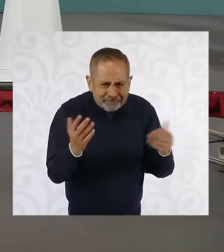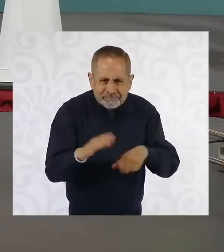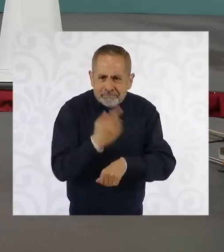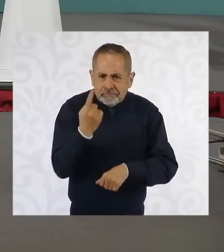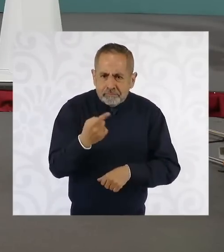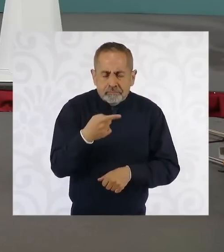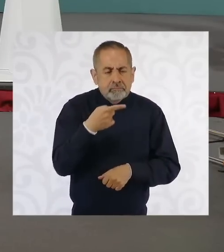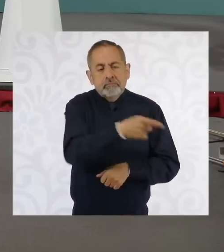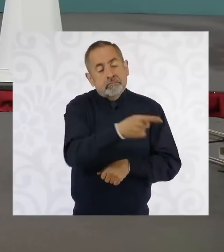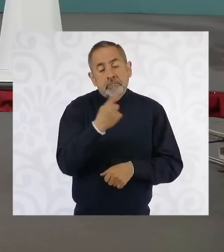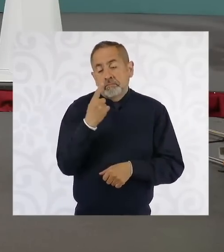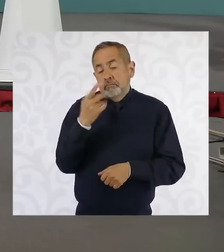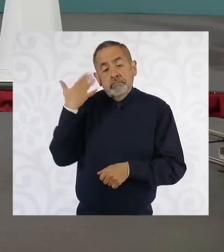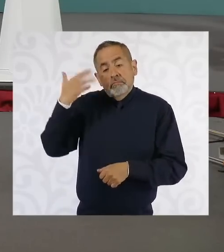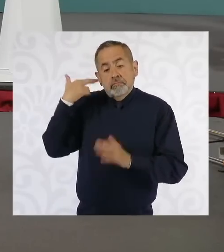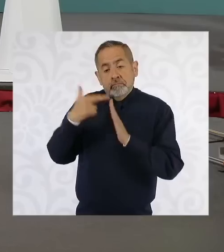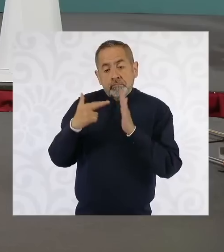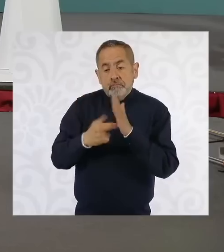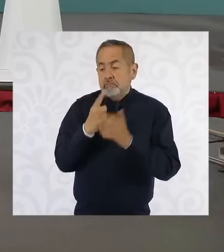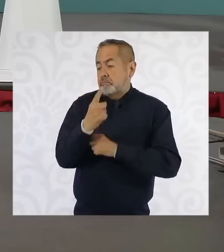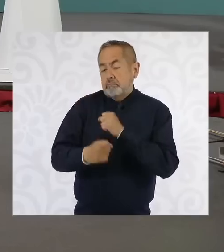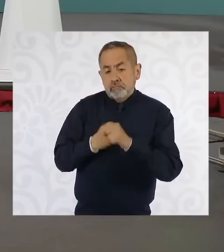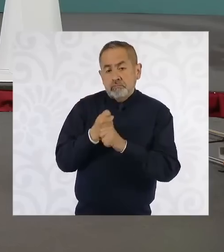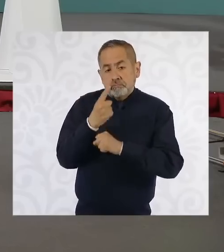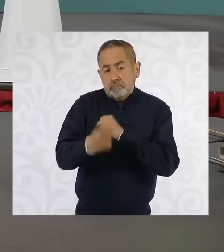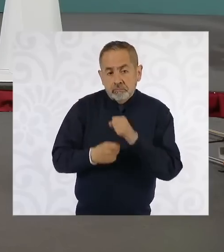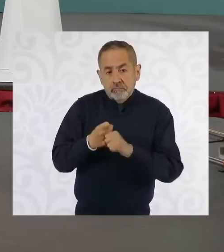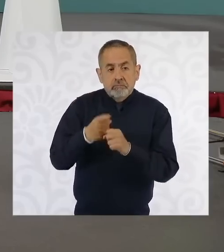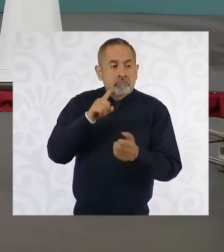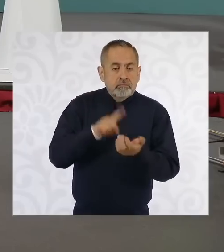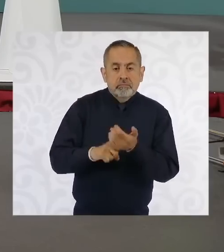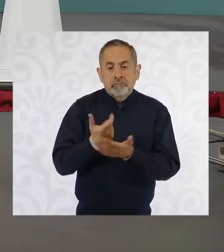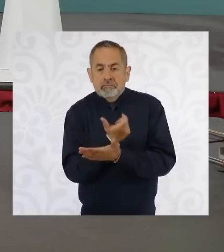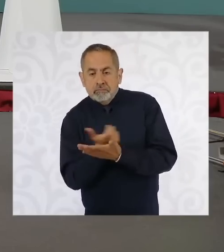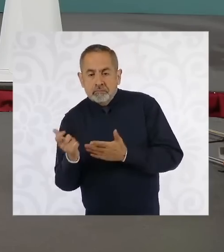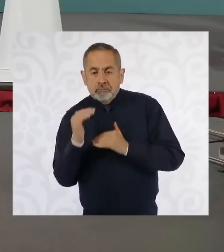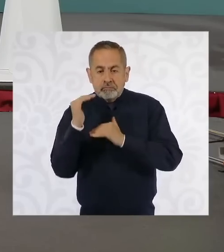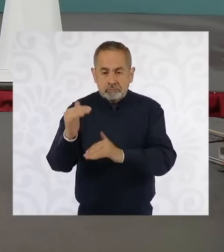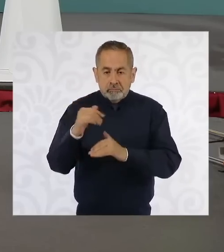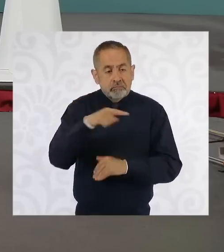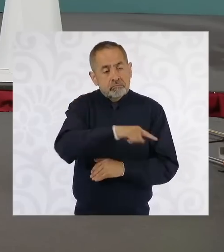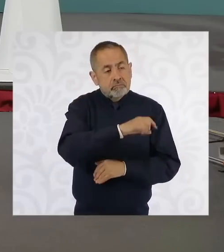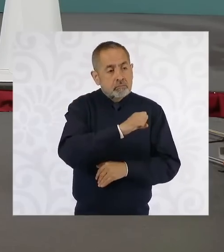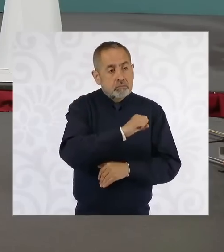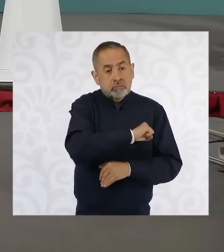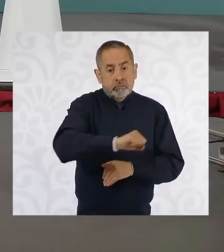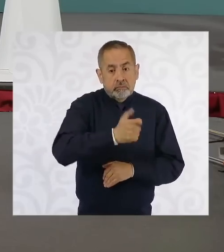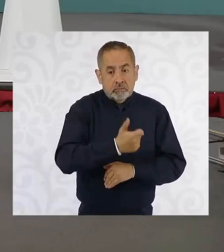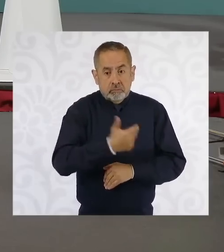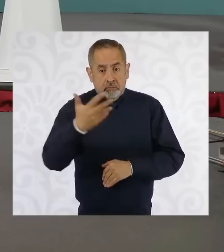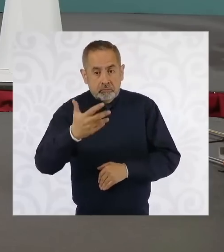habiente el incremento que había habido en el salario mínimo de manera que en lugar de bajar